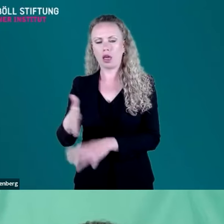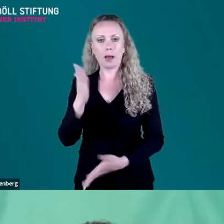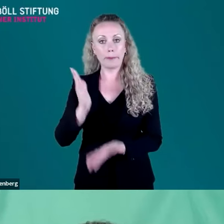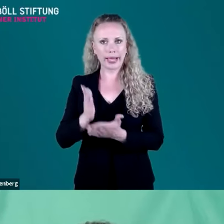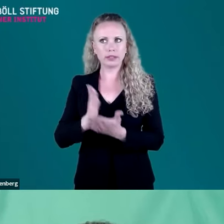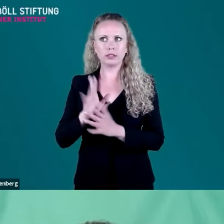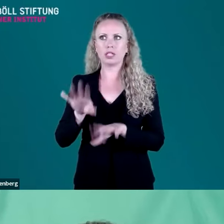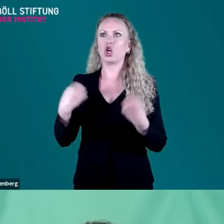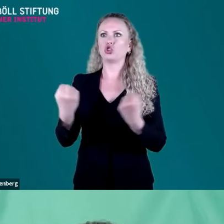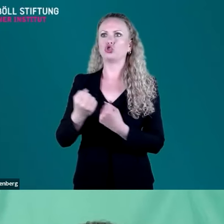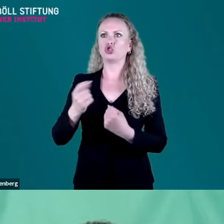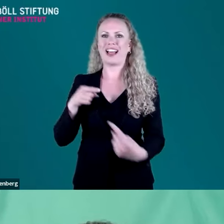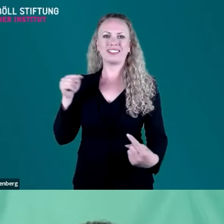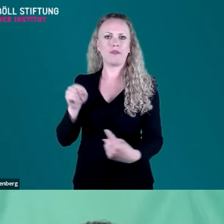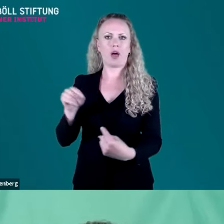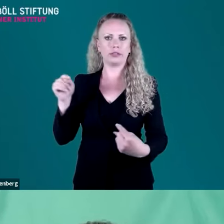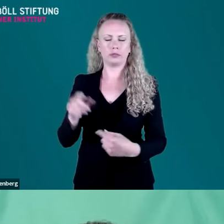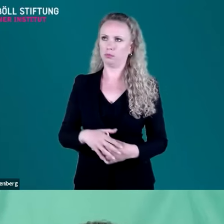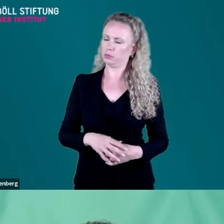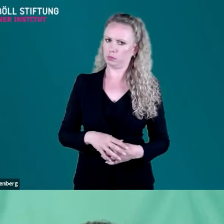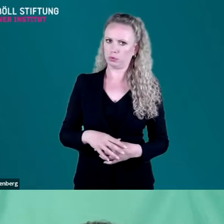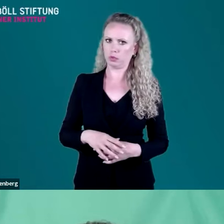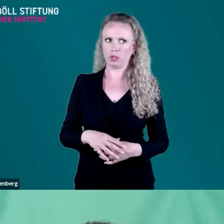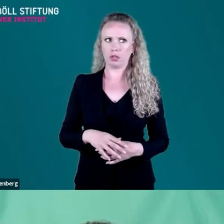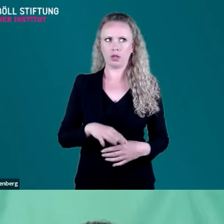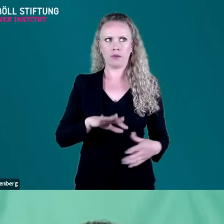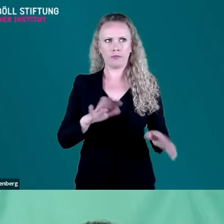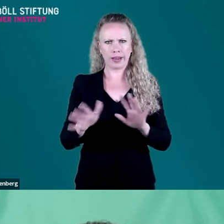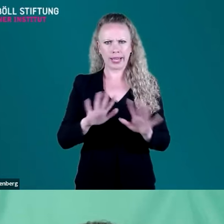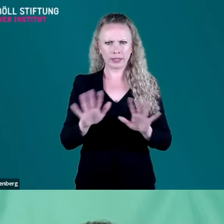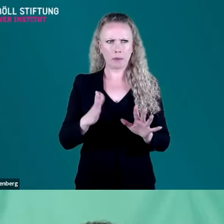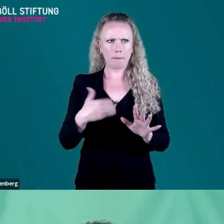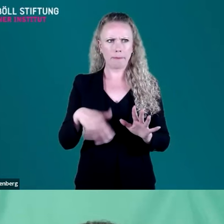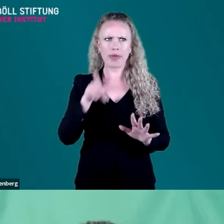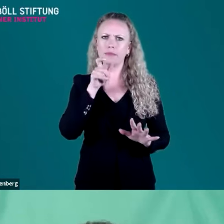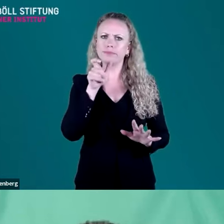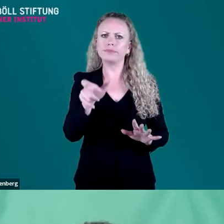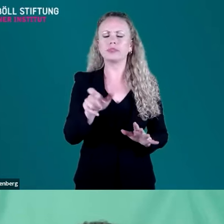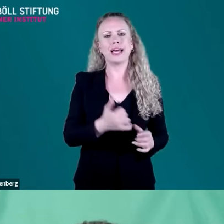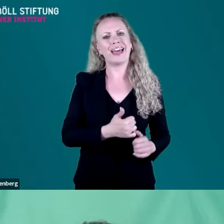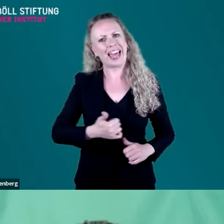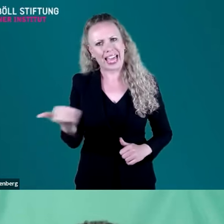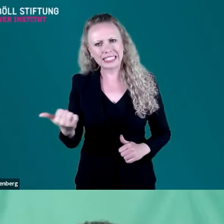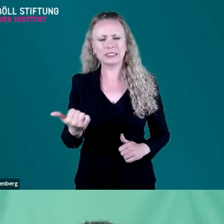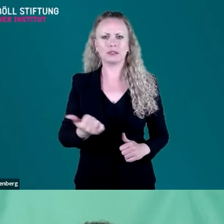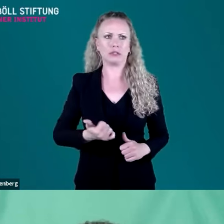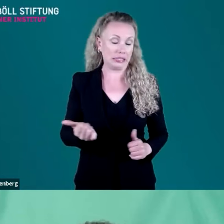und ich hätte das vielleicht dann eher rechtskonservativ-staatsfeindlich genannt, im Verhältnis zu den anderen, damit man noch mehr sieht,